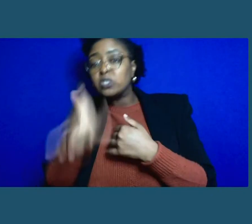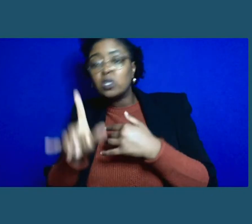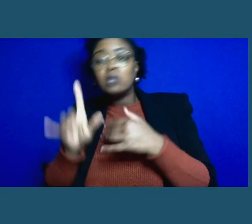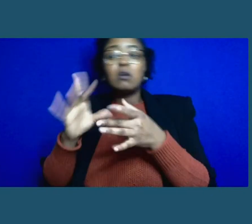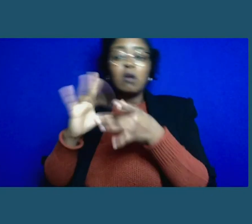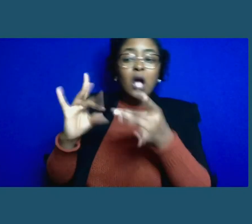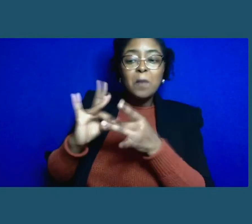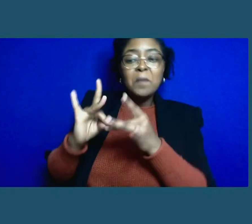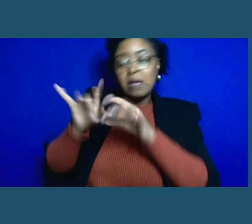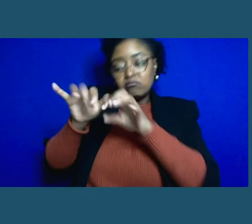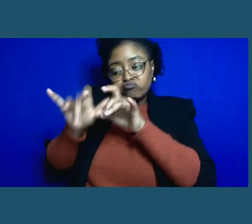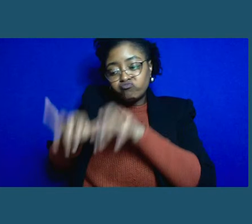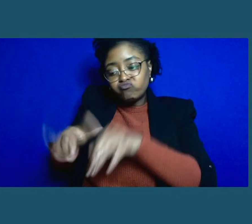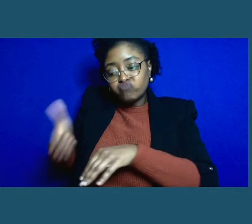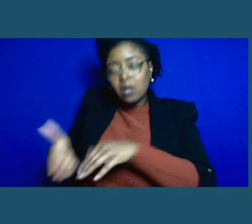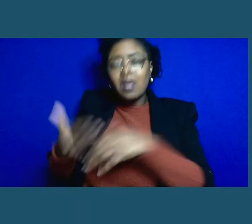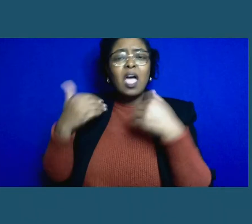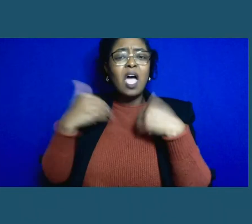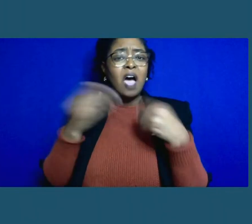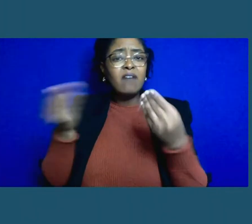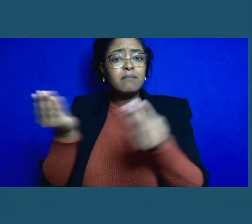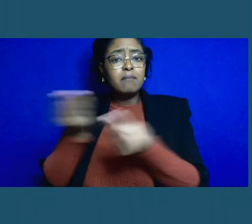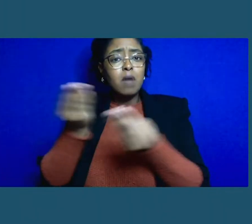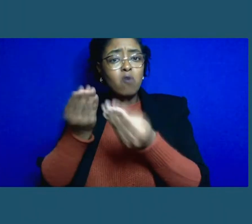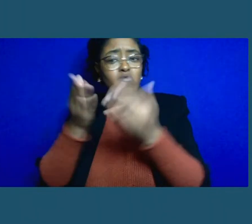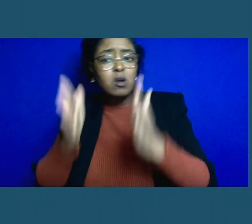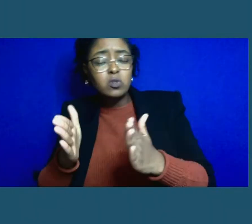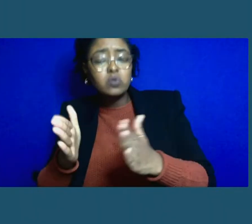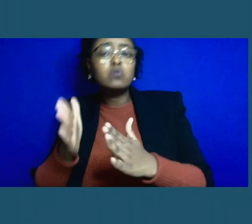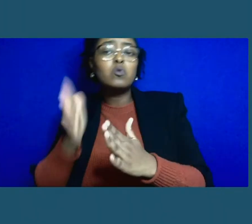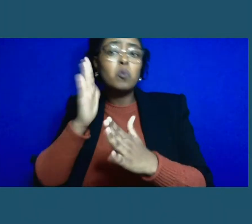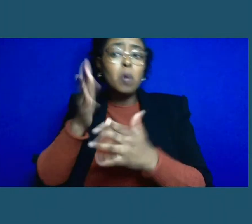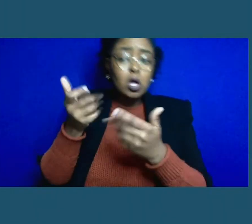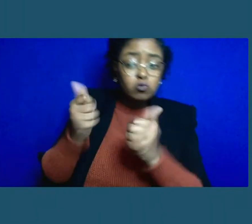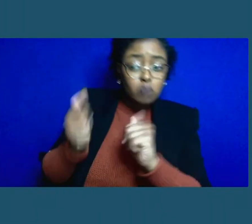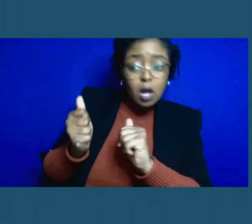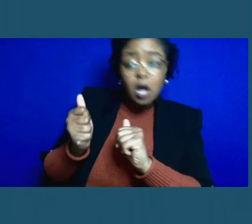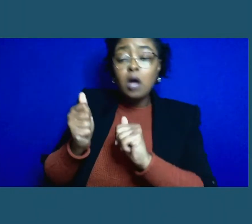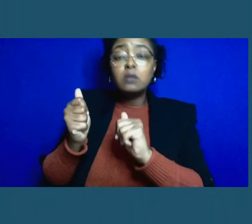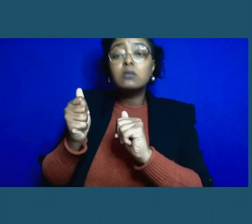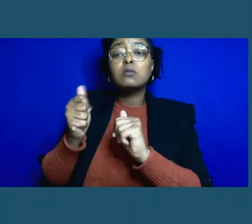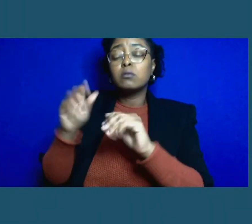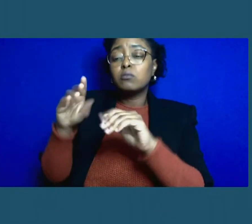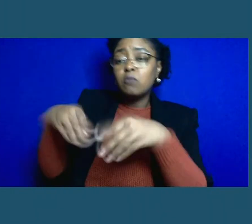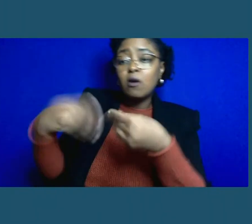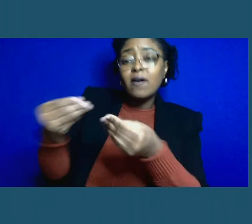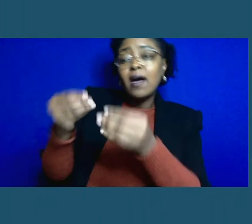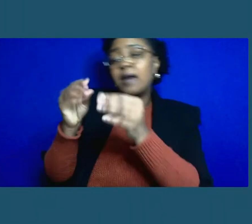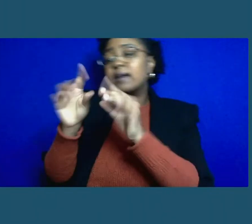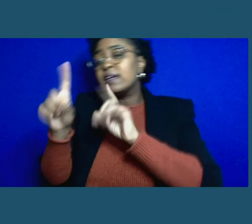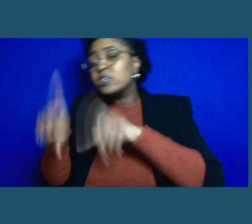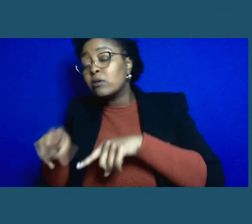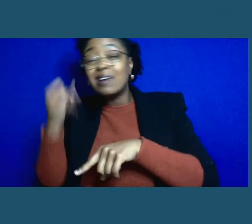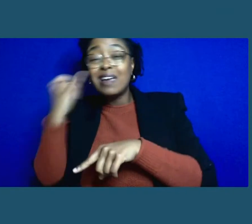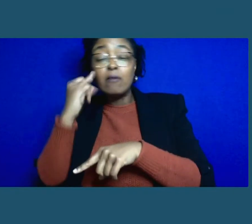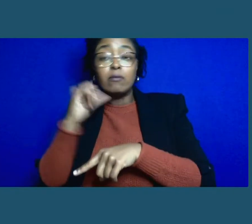Is used that to enter any questions or comments. We have